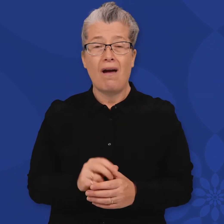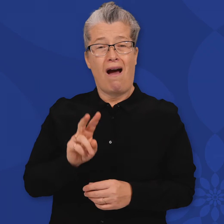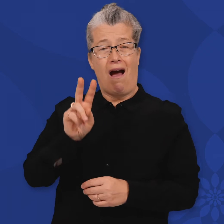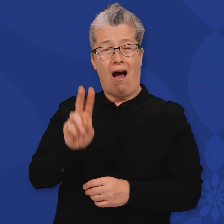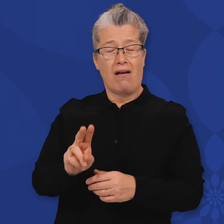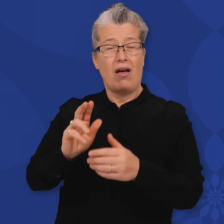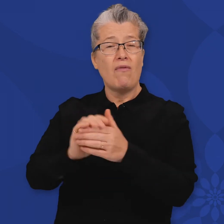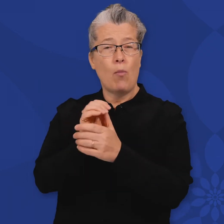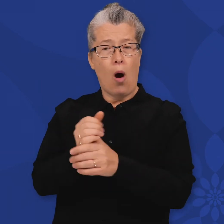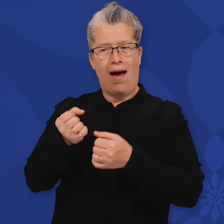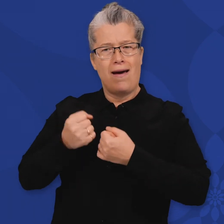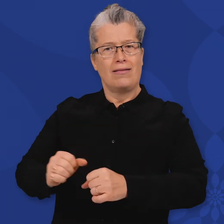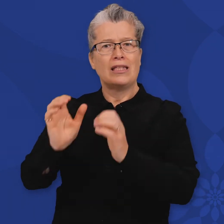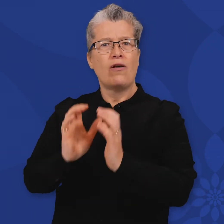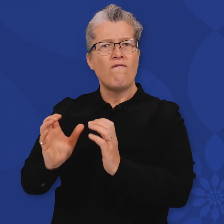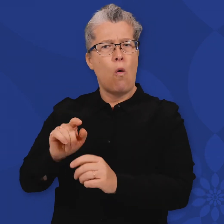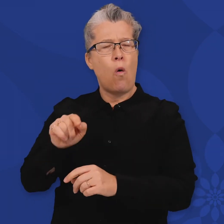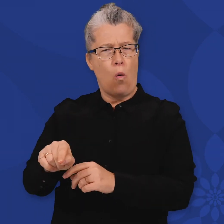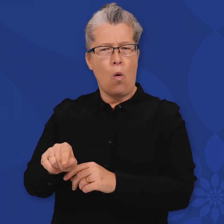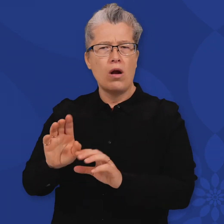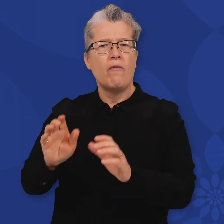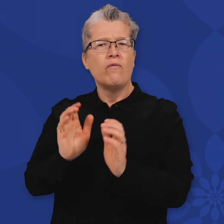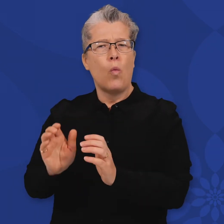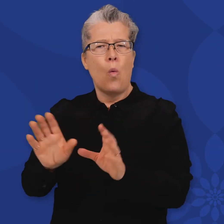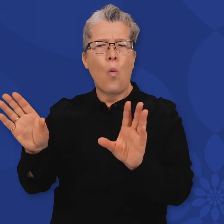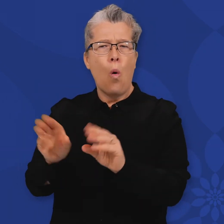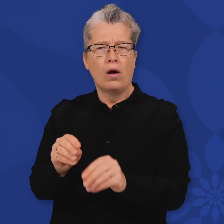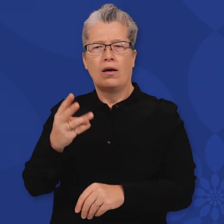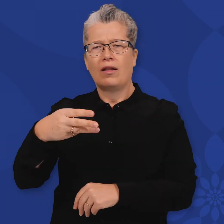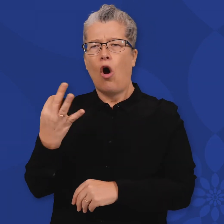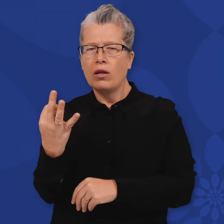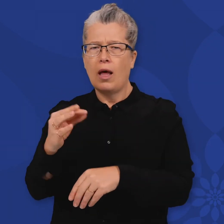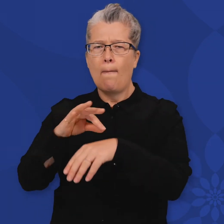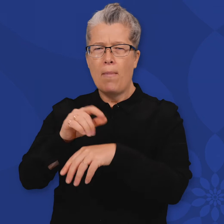Sammanlagt 38 patienter vårdades inom intensivvården den 2 februari, -